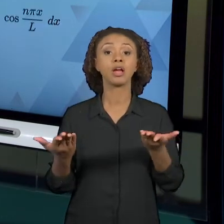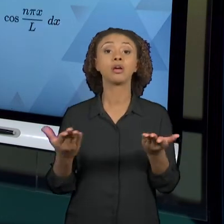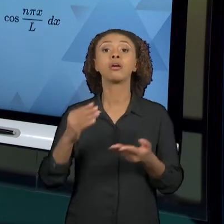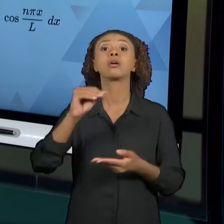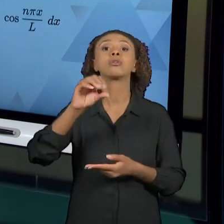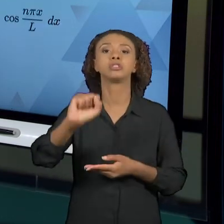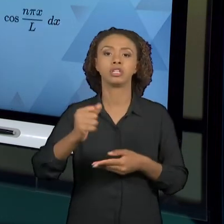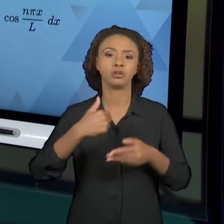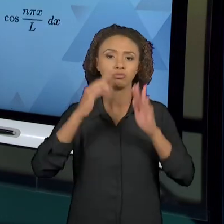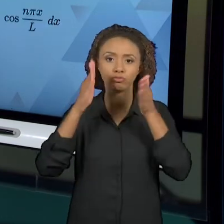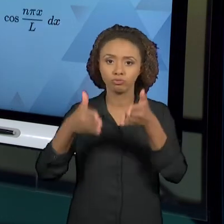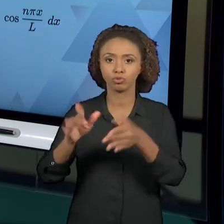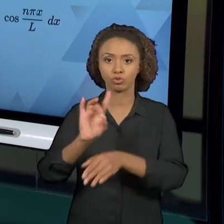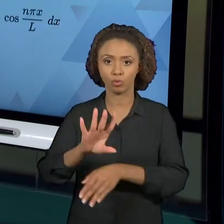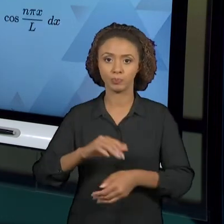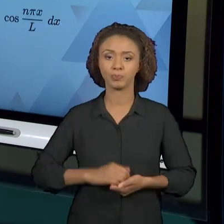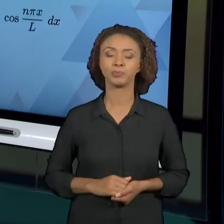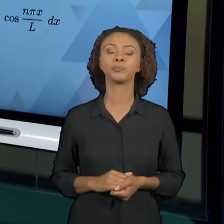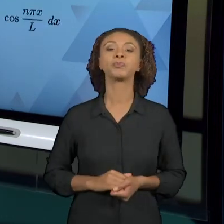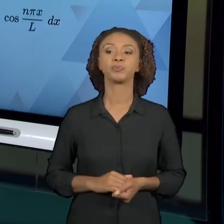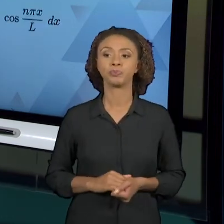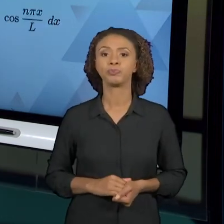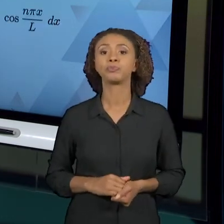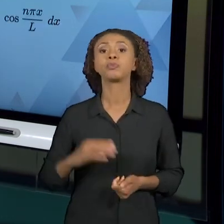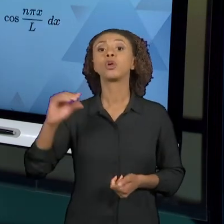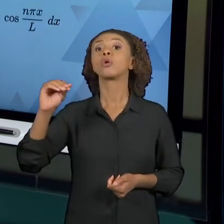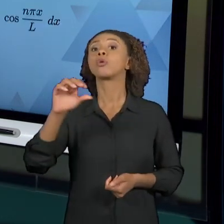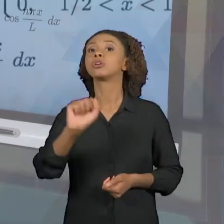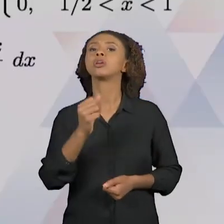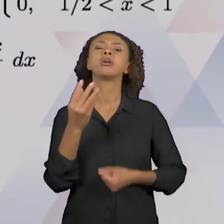FUNÇÃO COSSENO É DADA DESSA FORMA AQUI, A GENTE